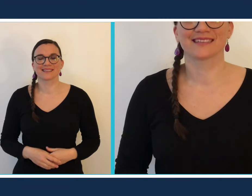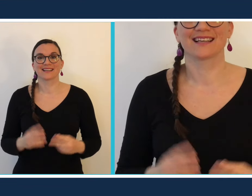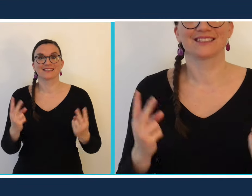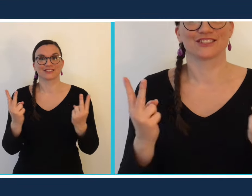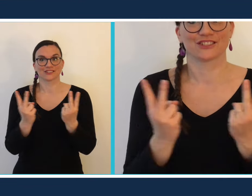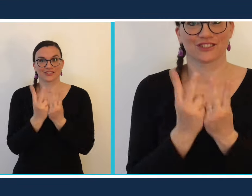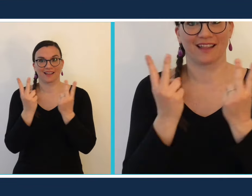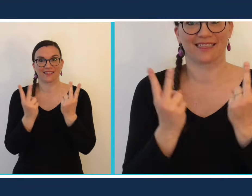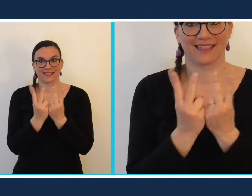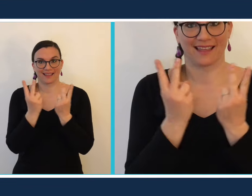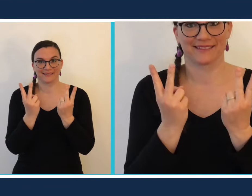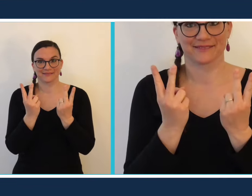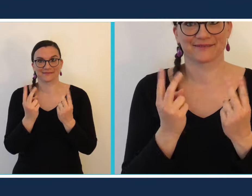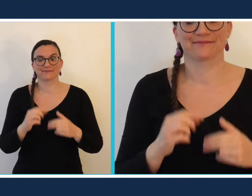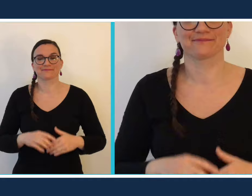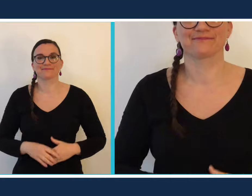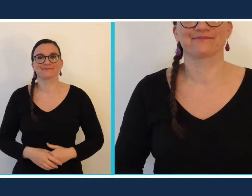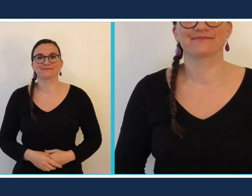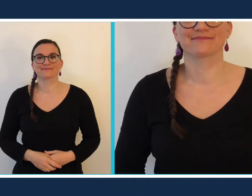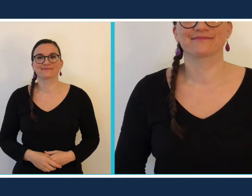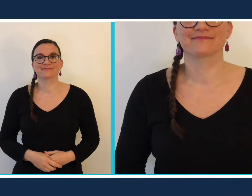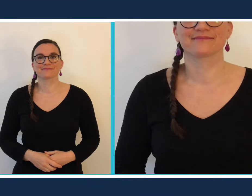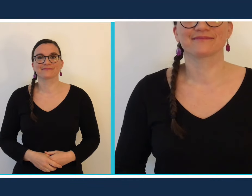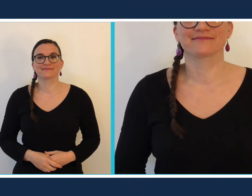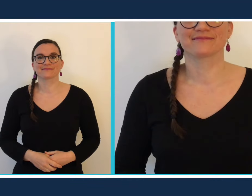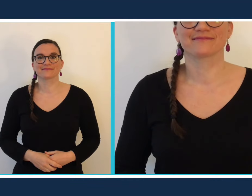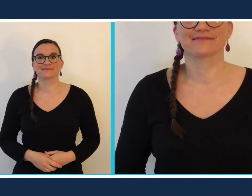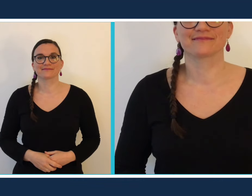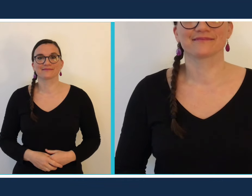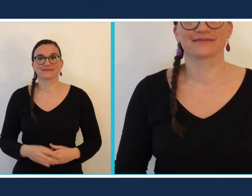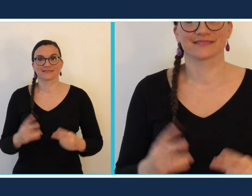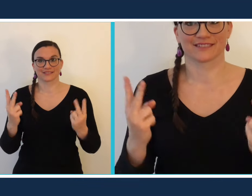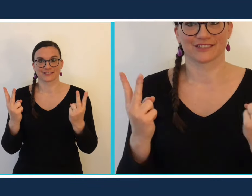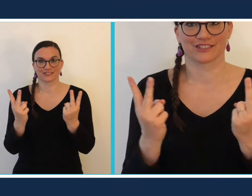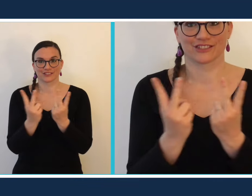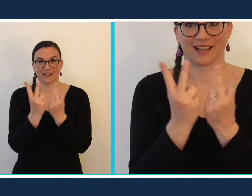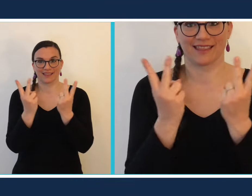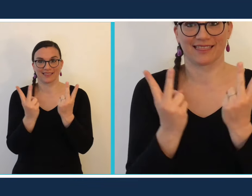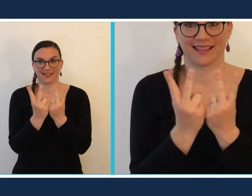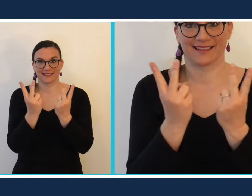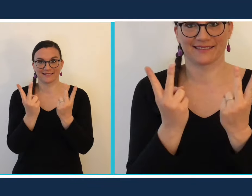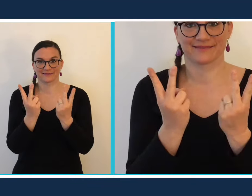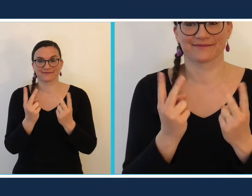[Jardin]